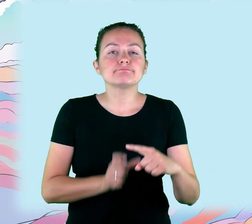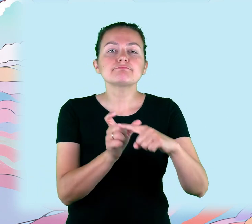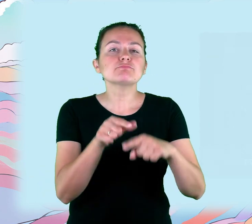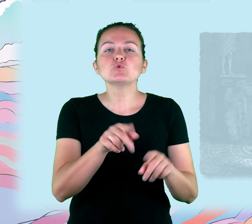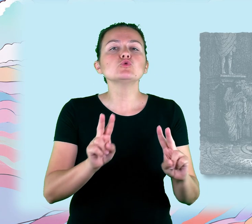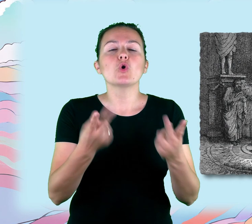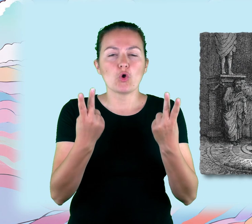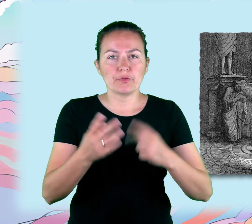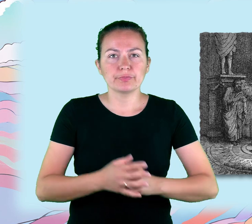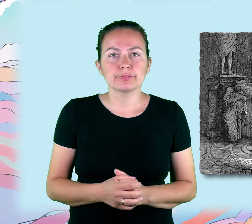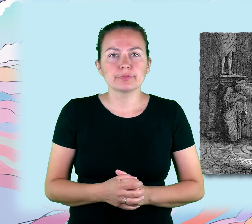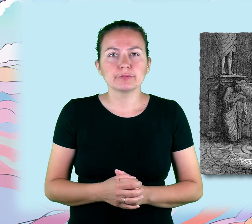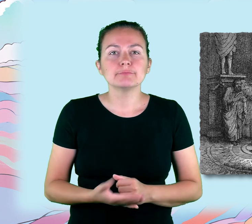Pochodzenie: